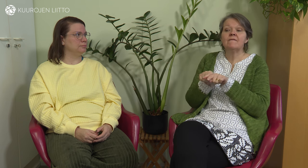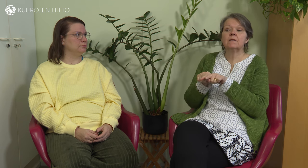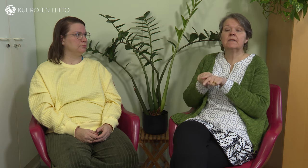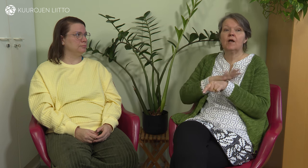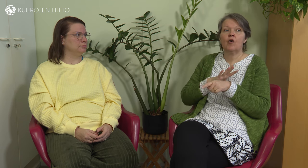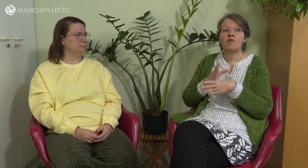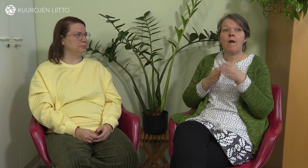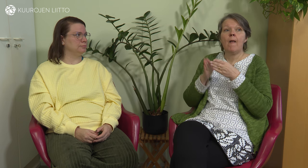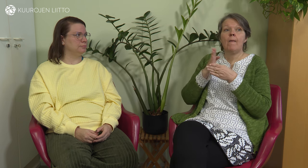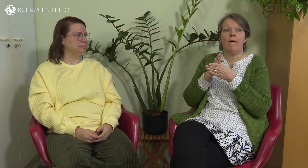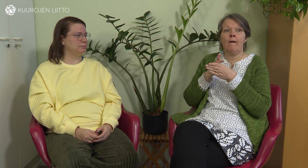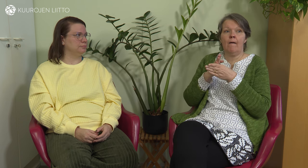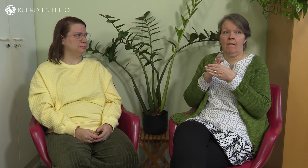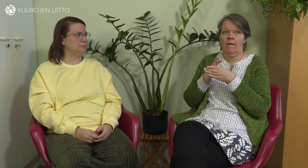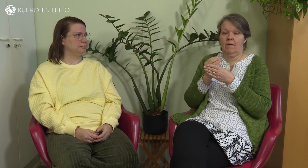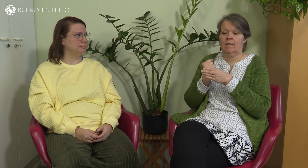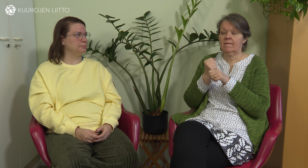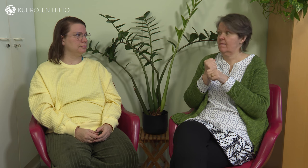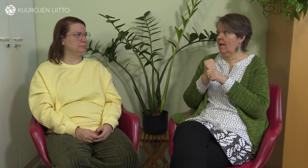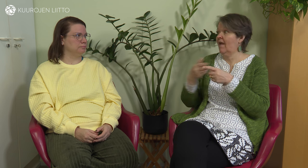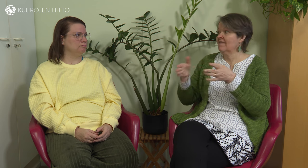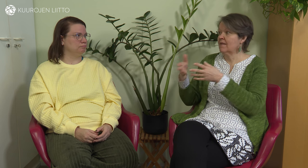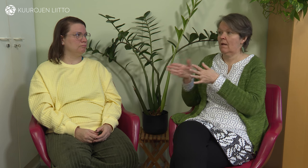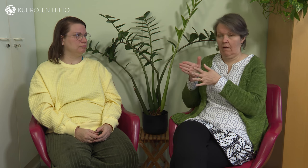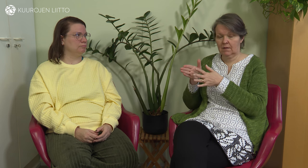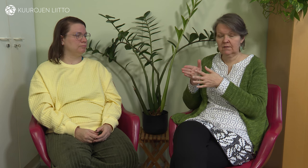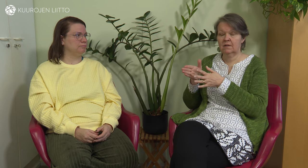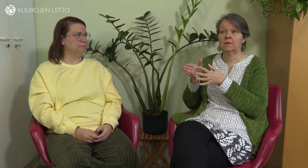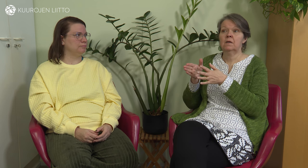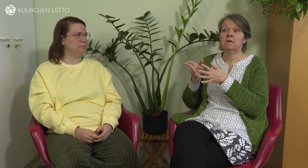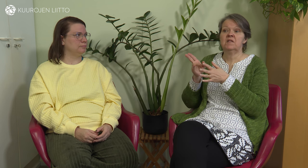Viereen ollaan kuitenkin rakentamassa uusia tiloja.